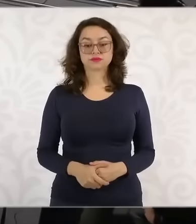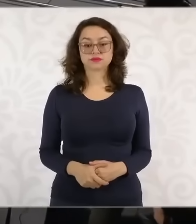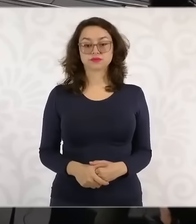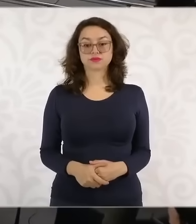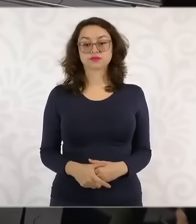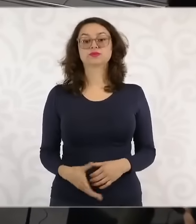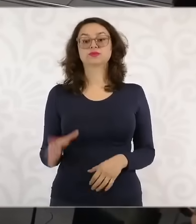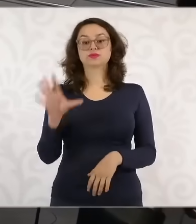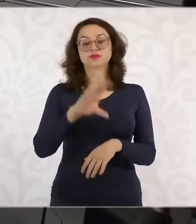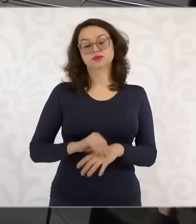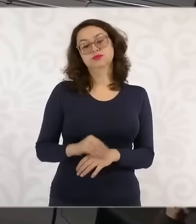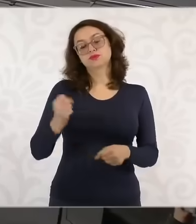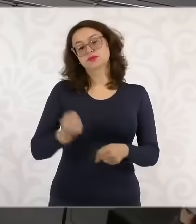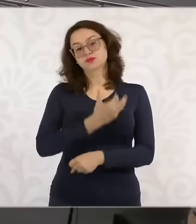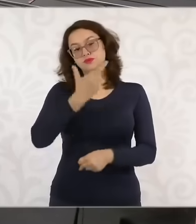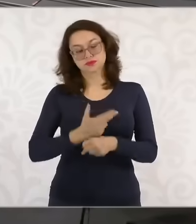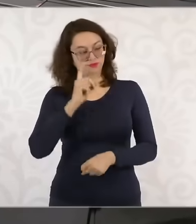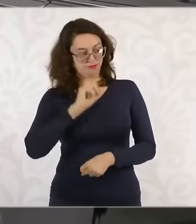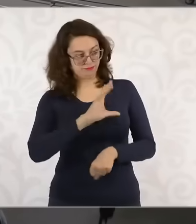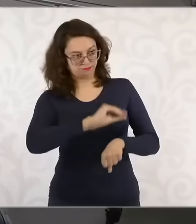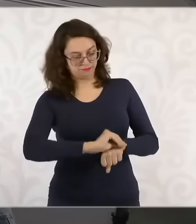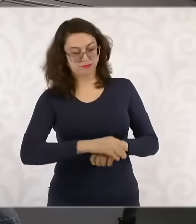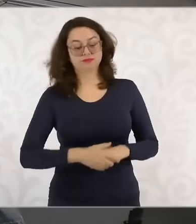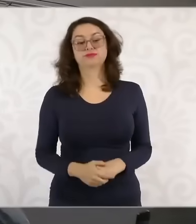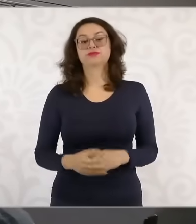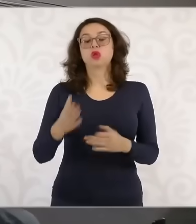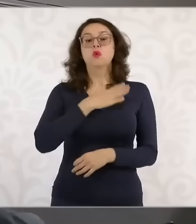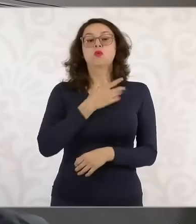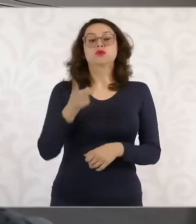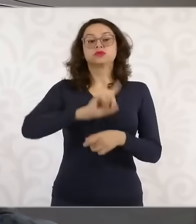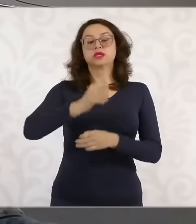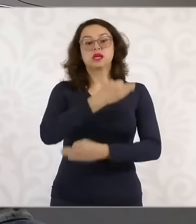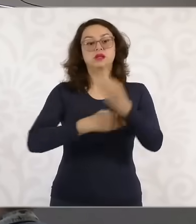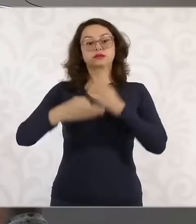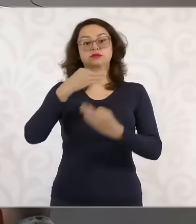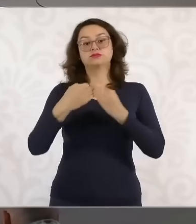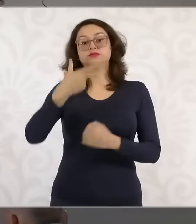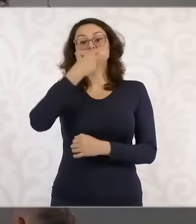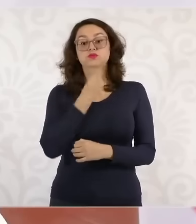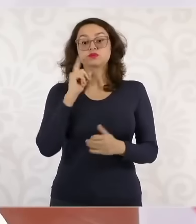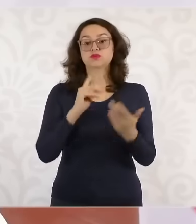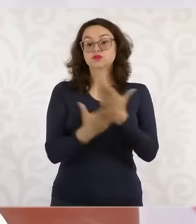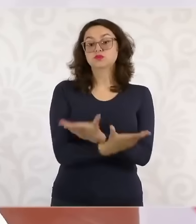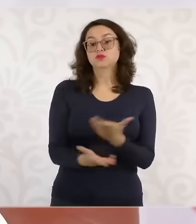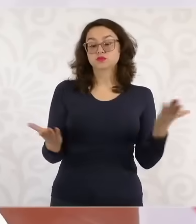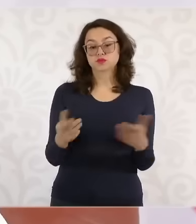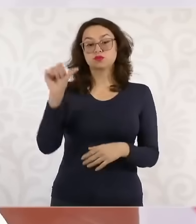Con su permiso, secretaria. Buenos días a todas y a todos los que están aquí esta mañana y quienes